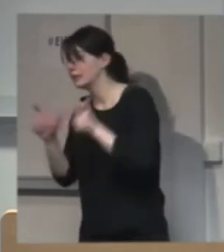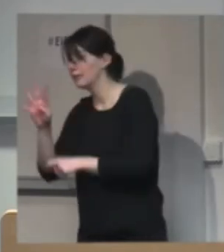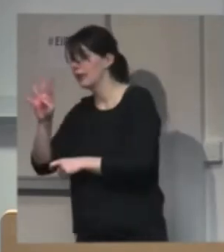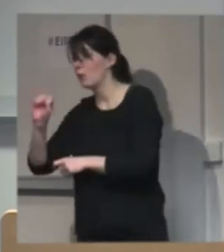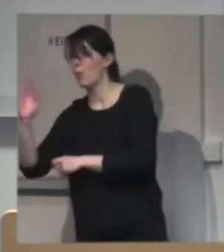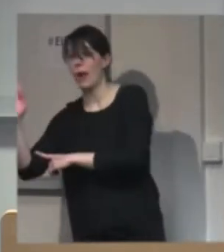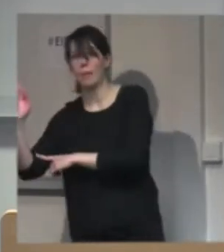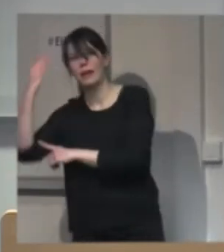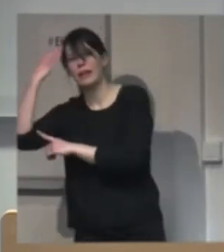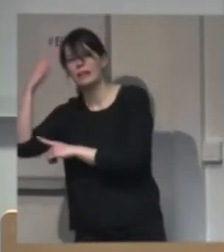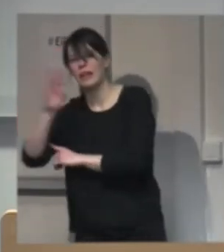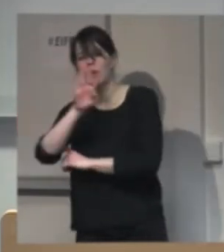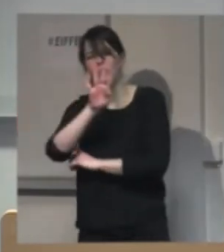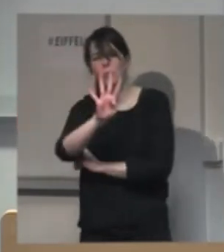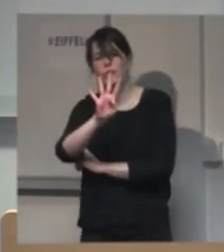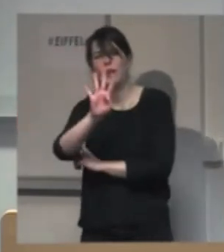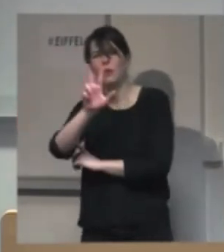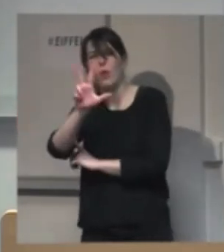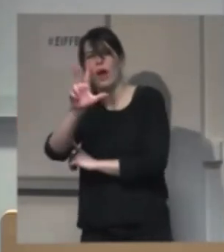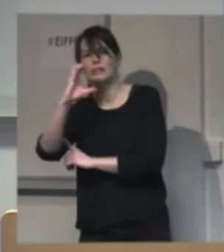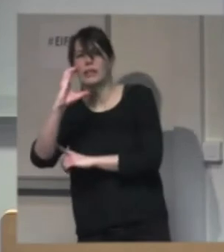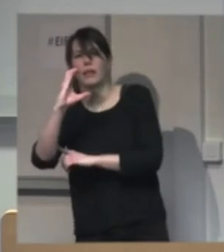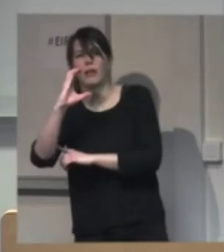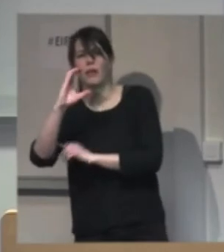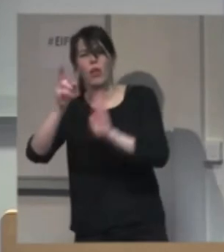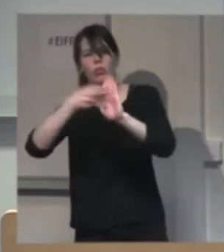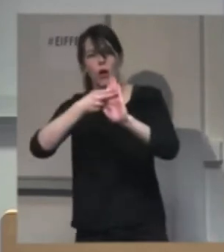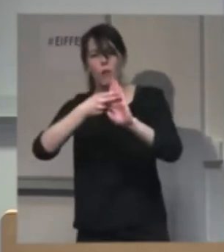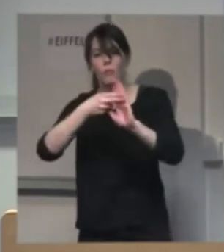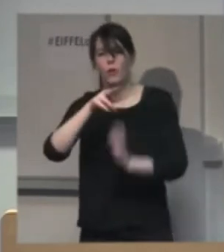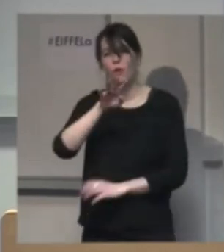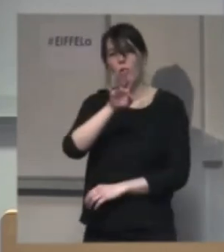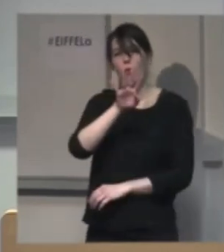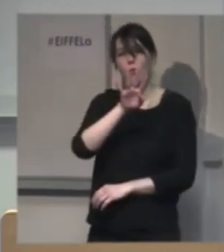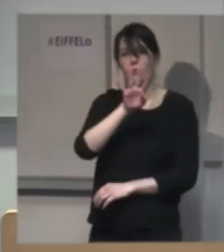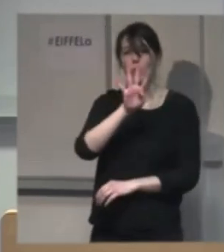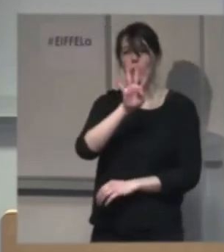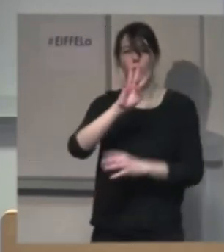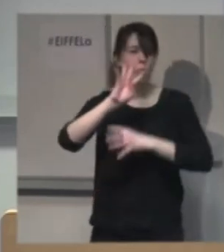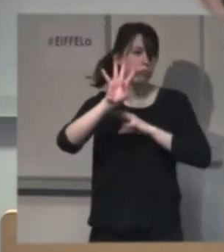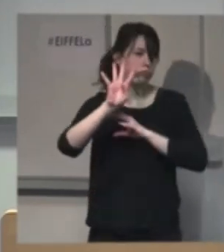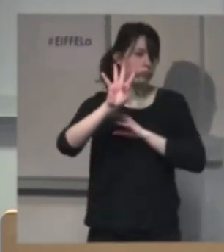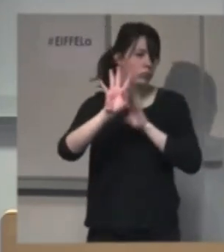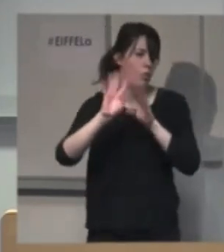il y a un incontournable, le W3C, qui veut dire "World Wide Web Consortium". C'est un organisme international